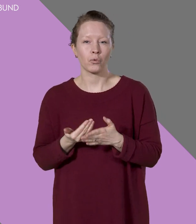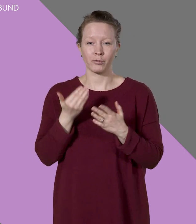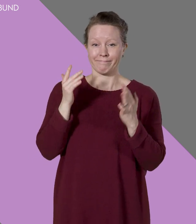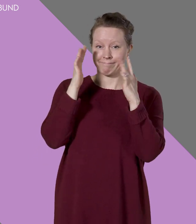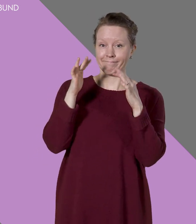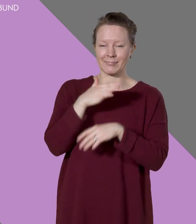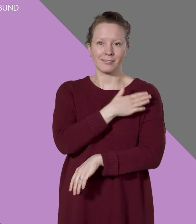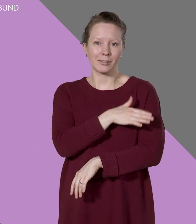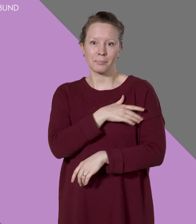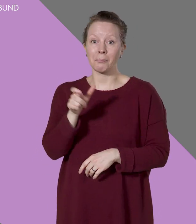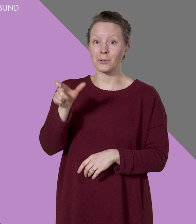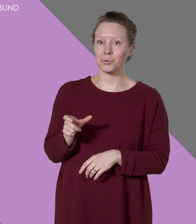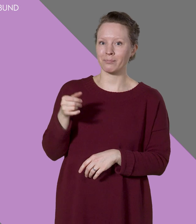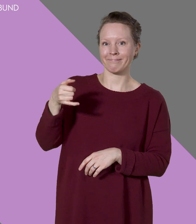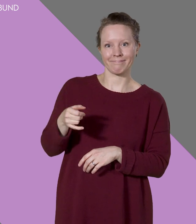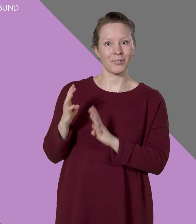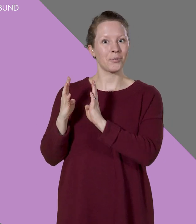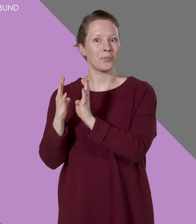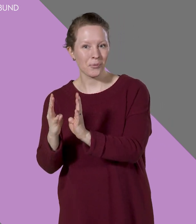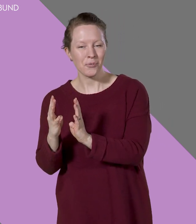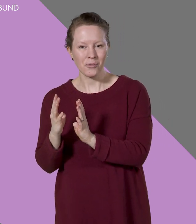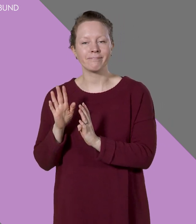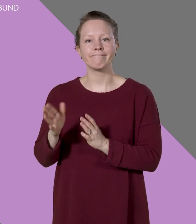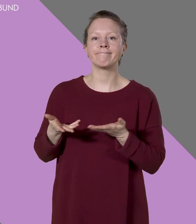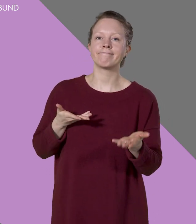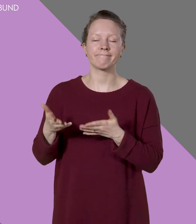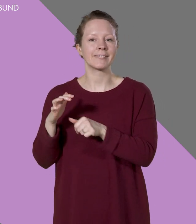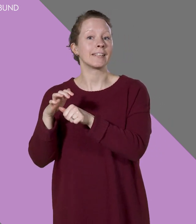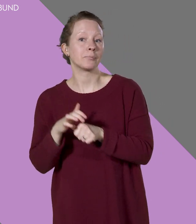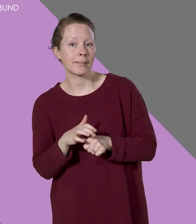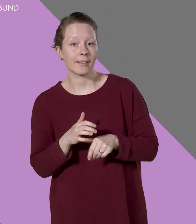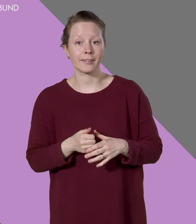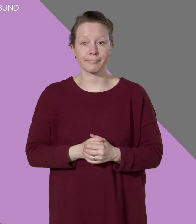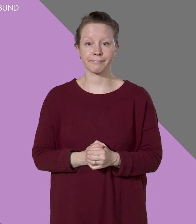eftersom hon anser att rådets tjänsteinnehavare agerar på sätt - som är diskriminerande.